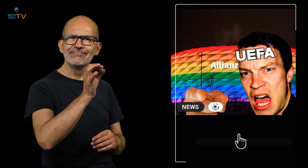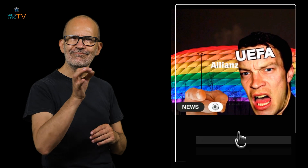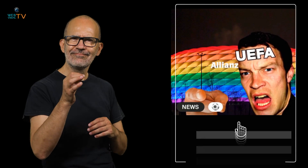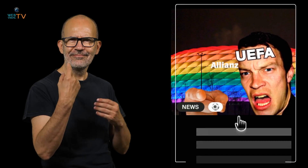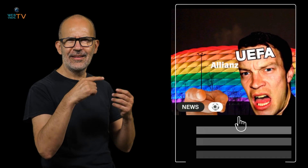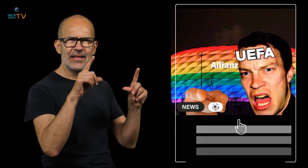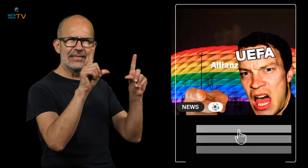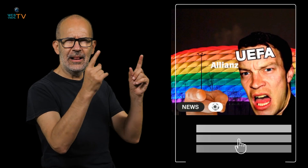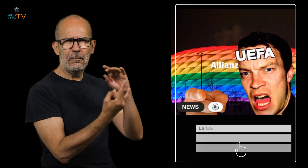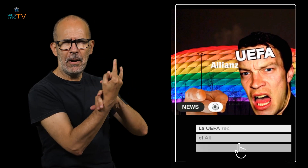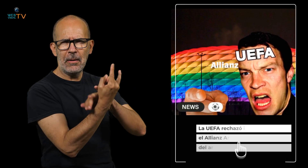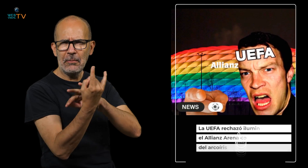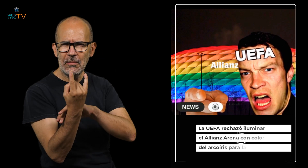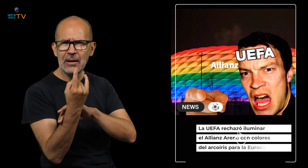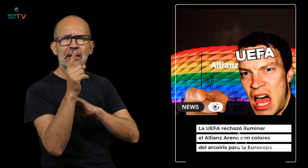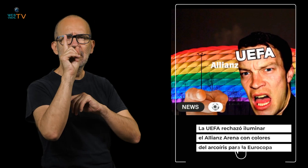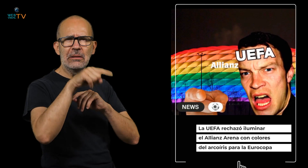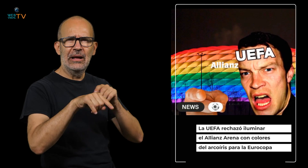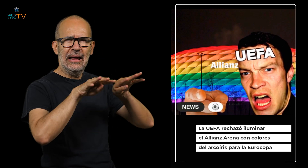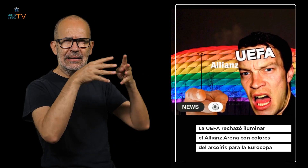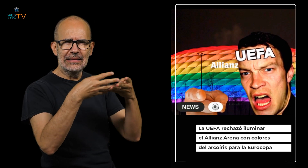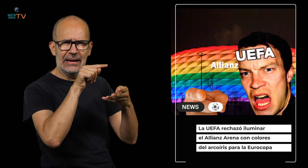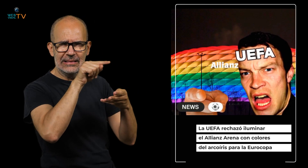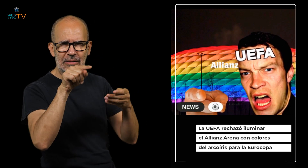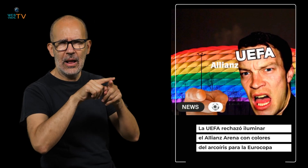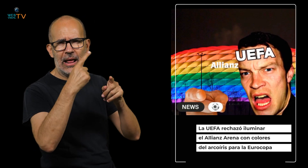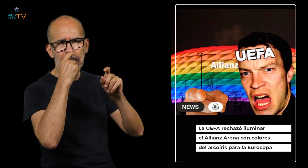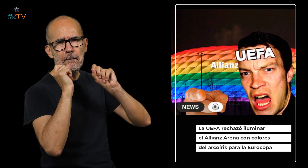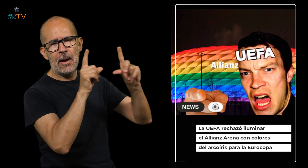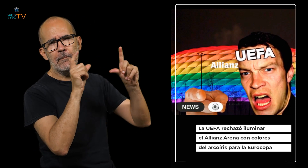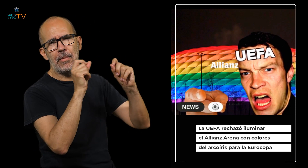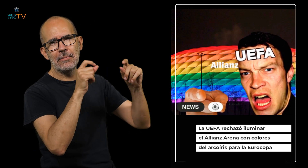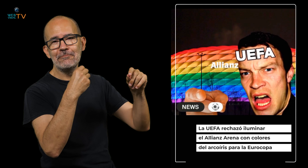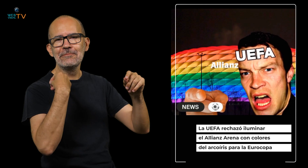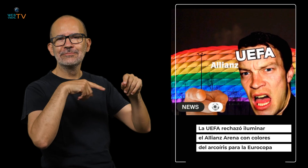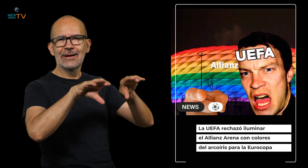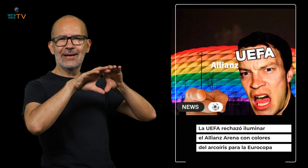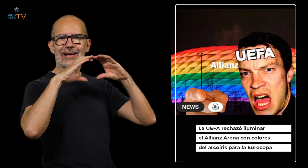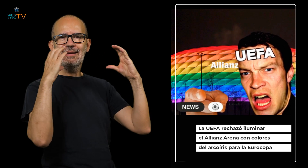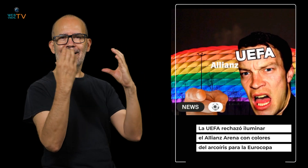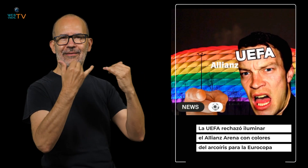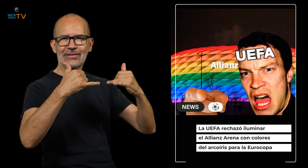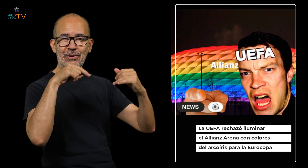Sí. Salió por la televisión y varios medios de comunicación